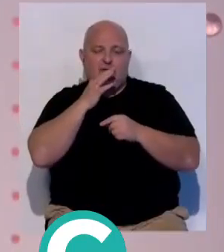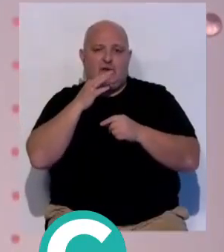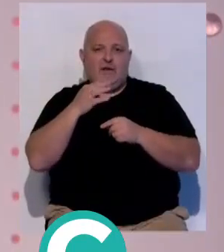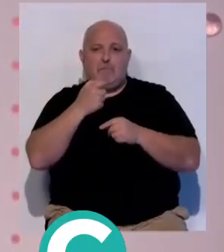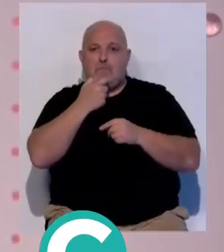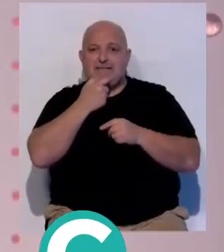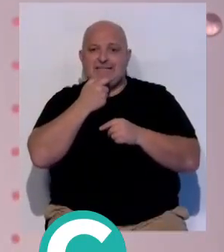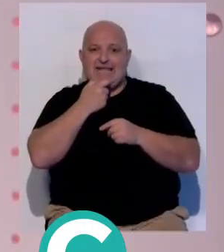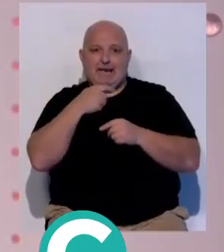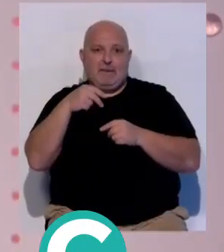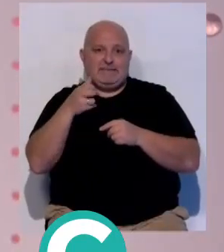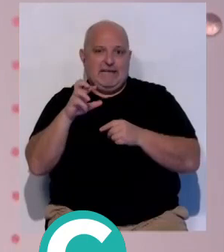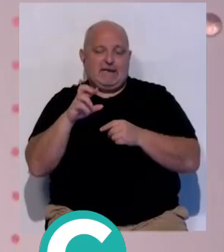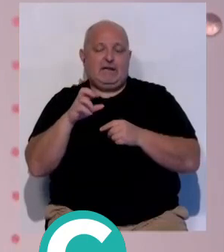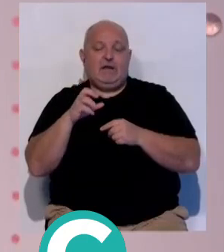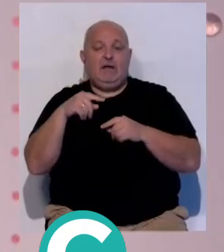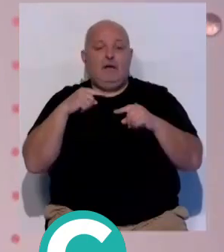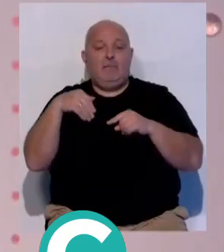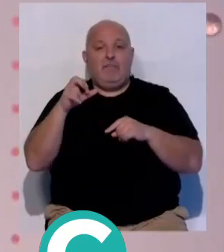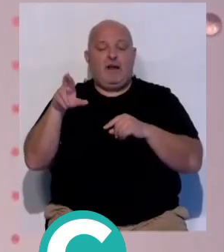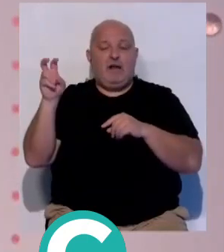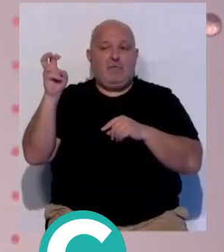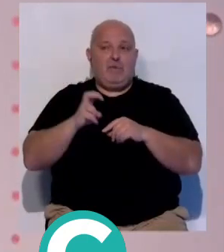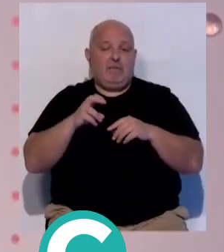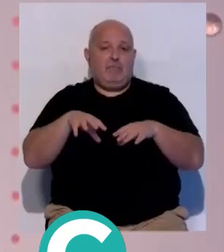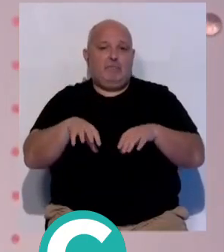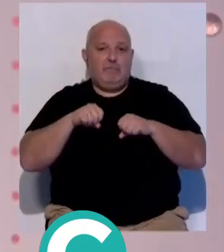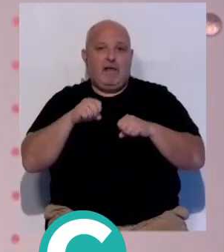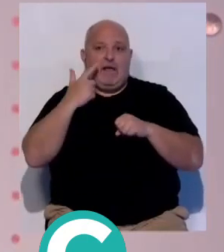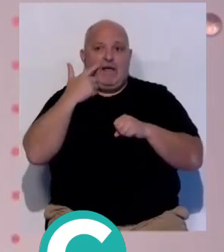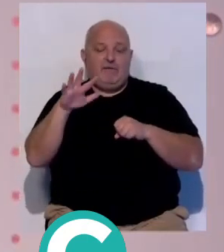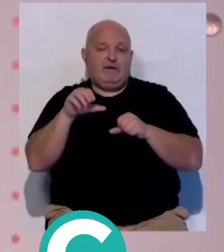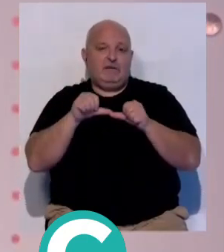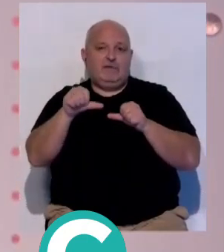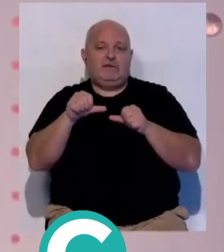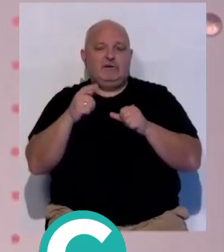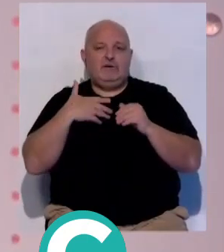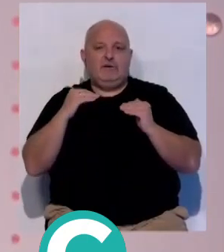United llega a mendiliva para intentar Apagar ese fuego para salir cuanto antes de la quema